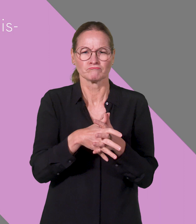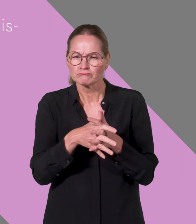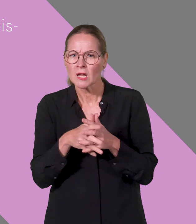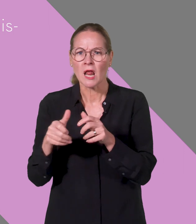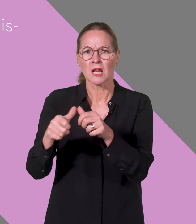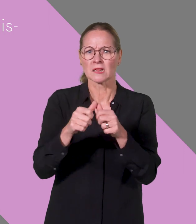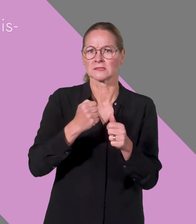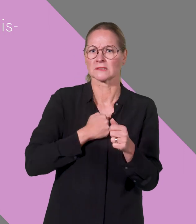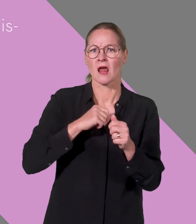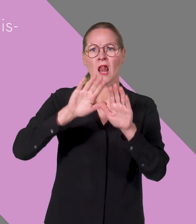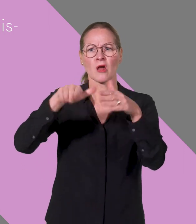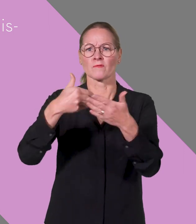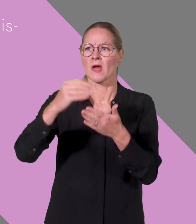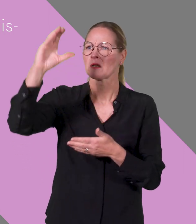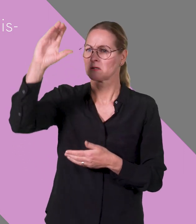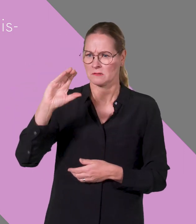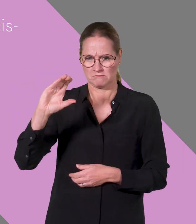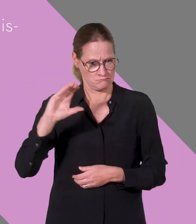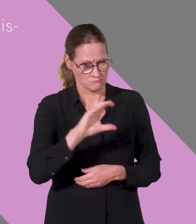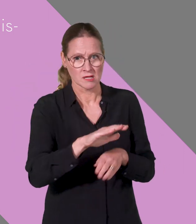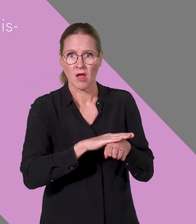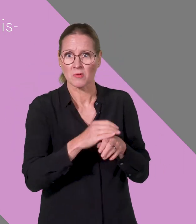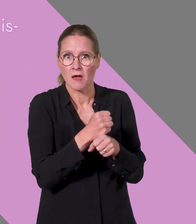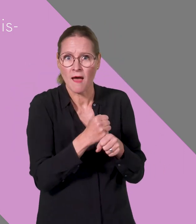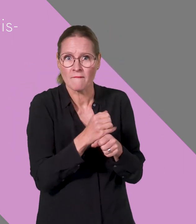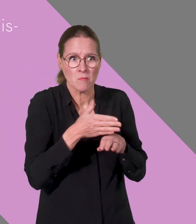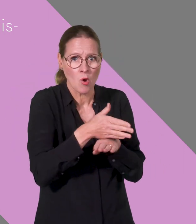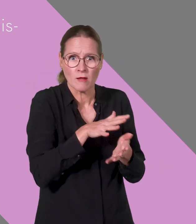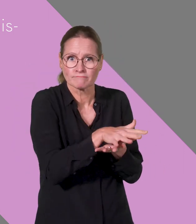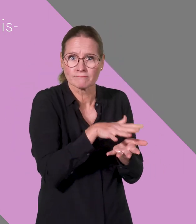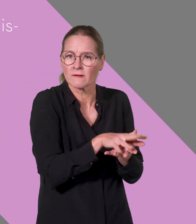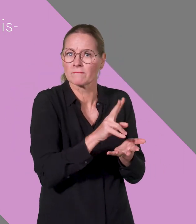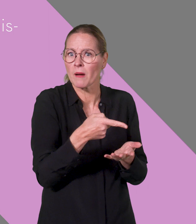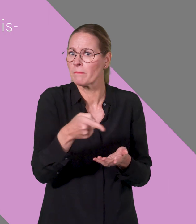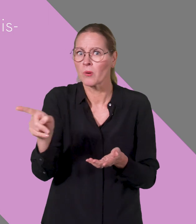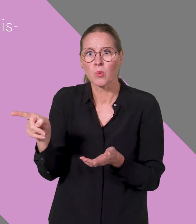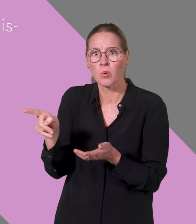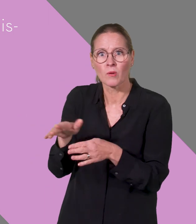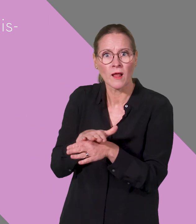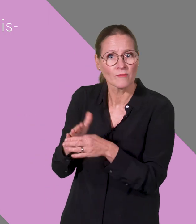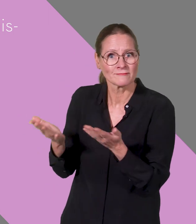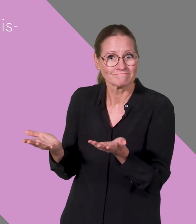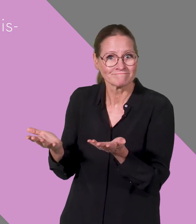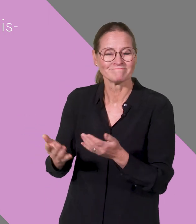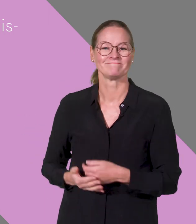käytetäänkö liiton saamat lahjoitusvarat kahviin ja pullaan - vai kenties johonkin ihan muuhun.